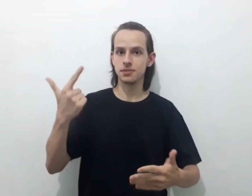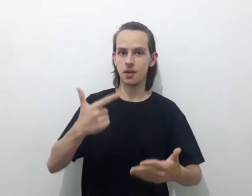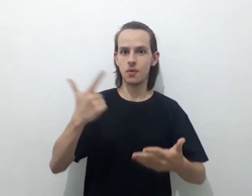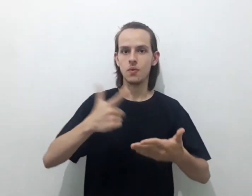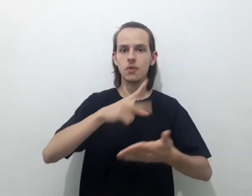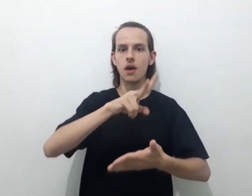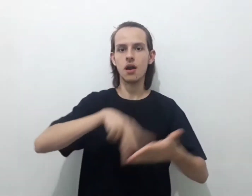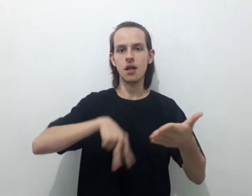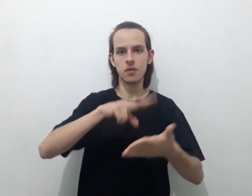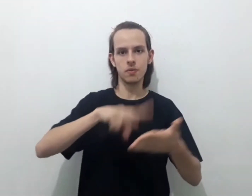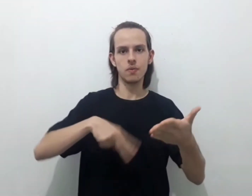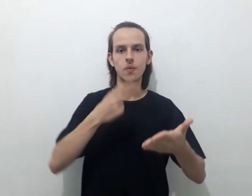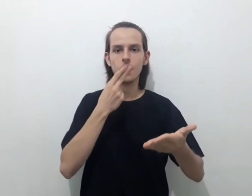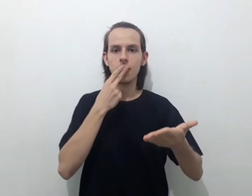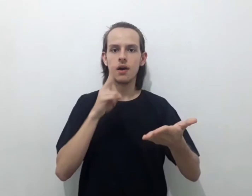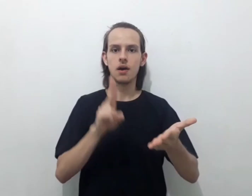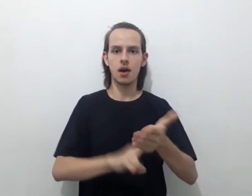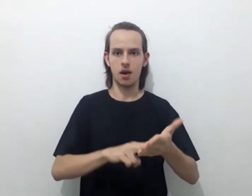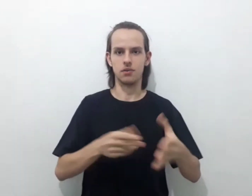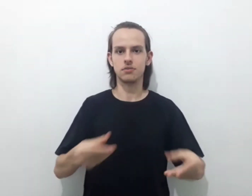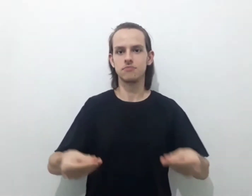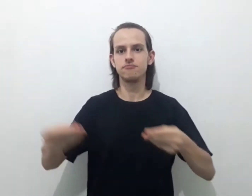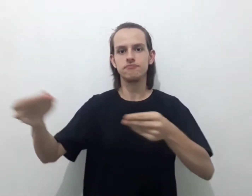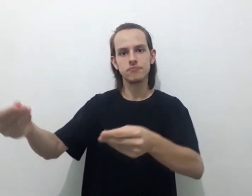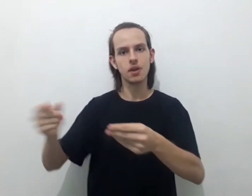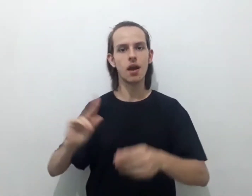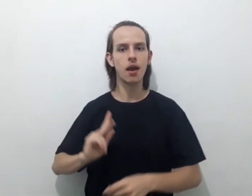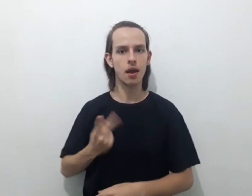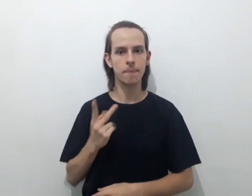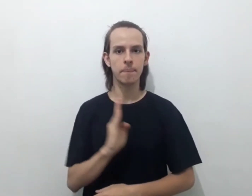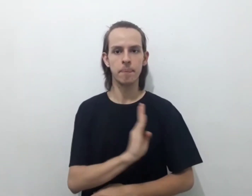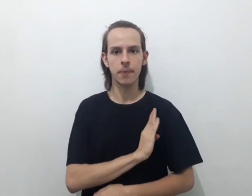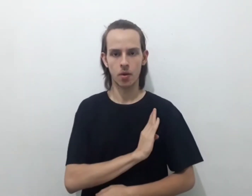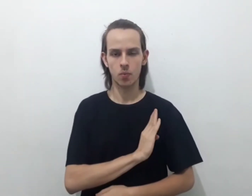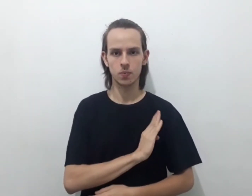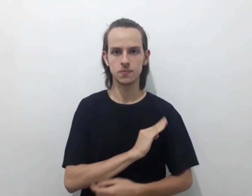Segunda Leitura da Carta aos Hebreus: